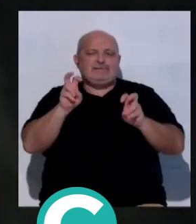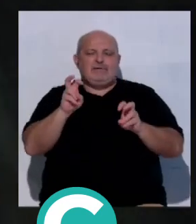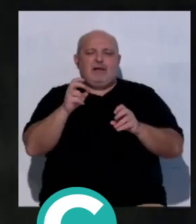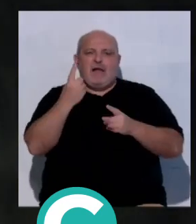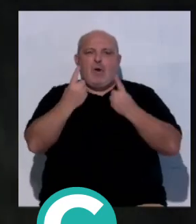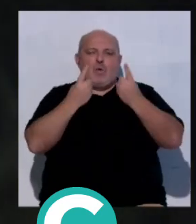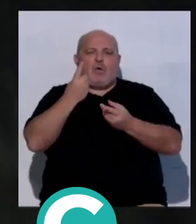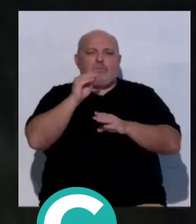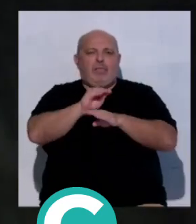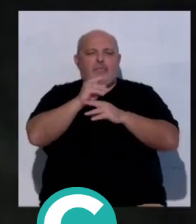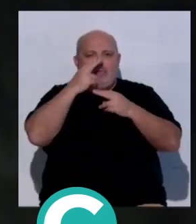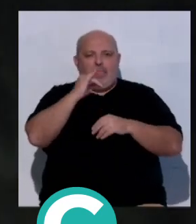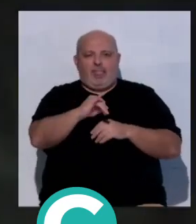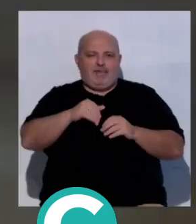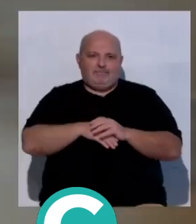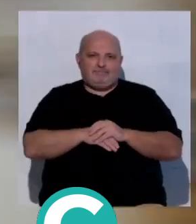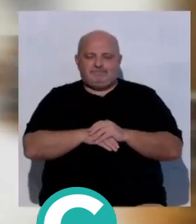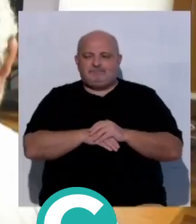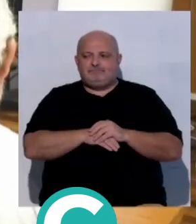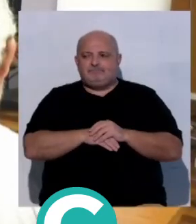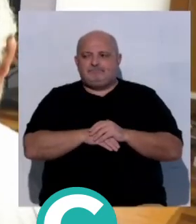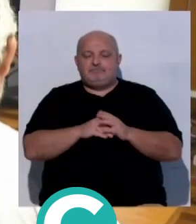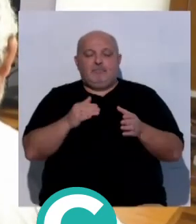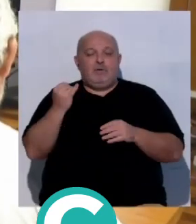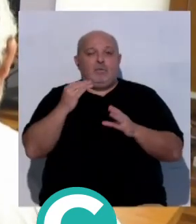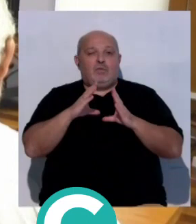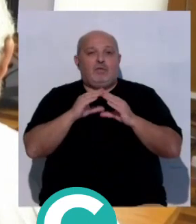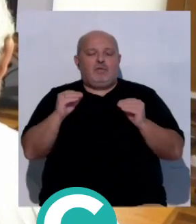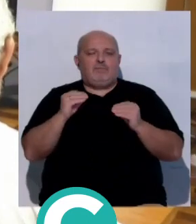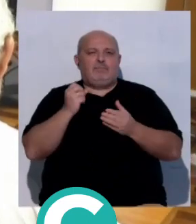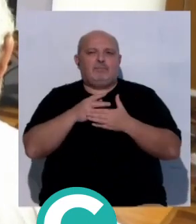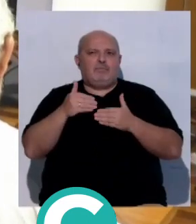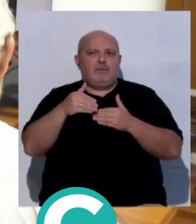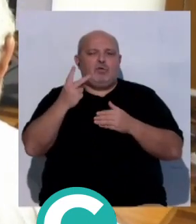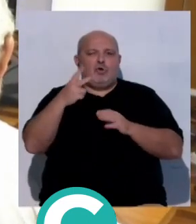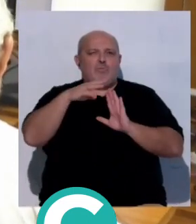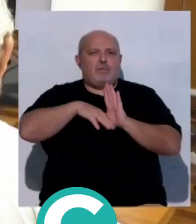subvenciones públicas la junta de Andalucía ha puesto en marcha dos programas de empleo